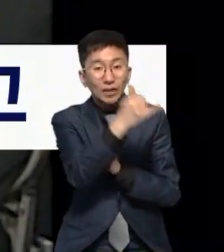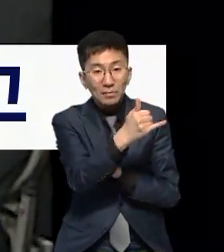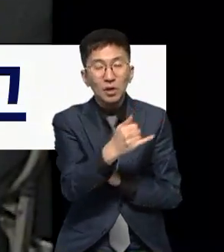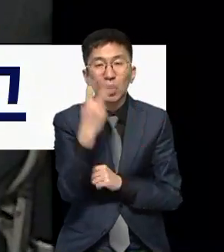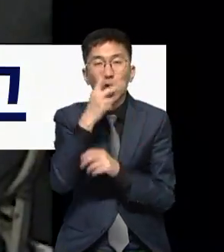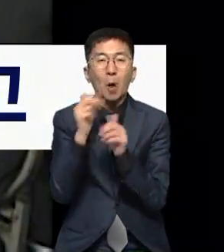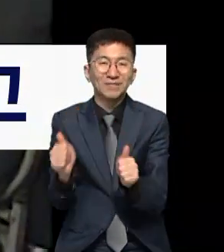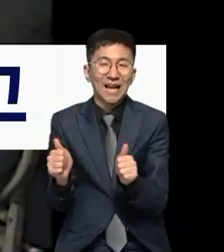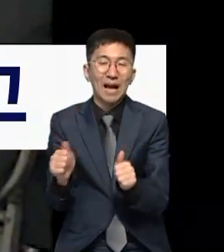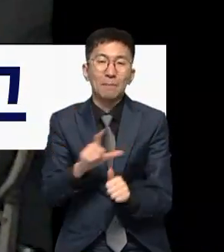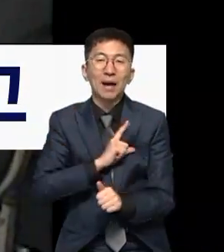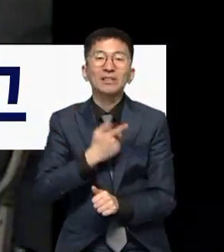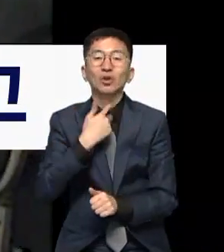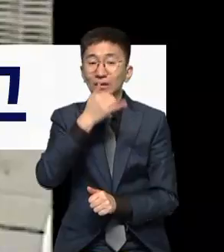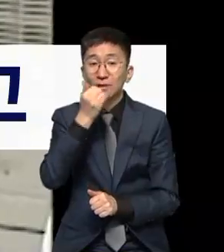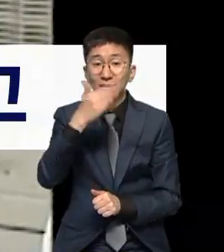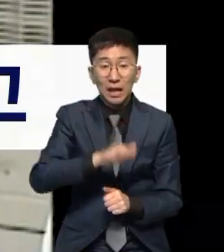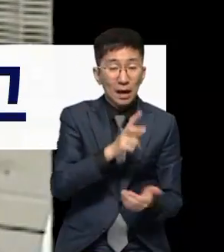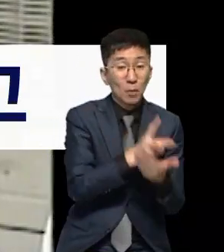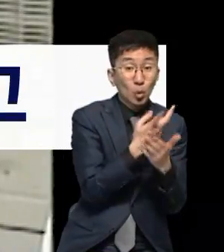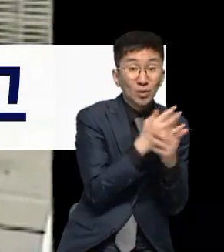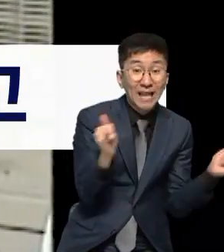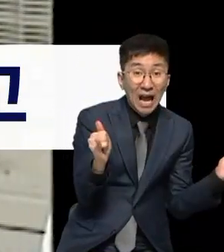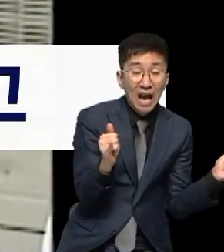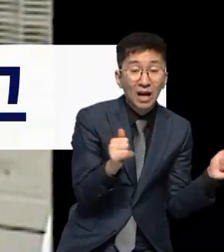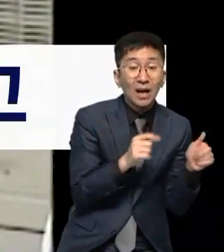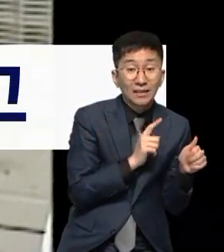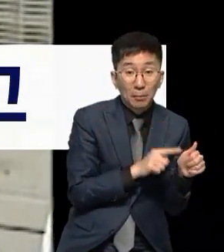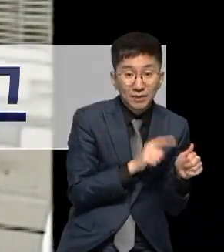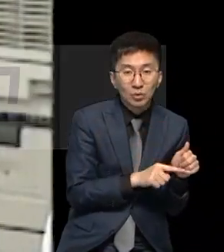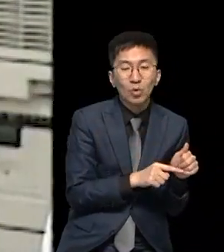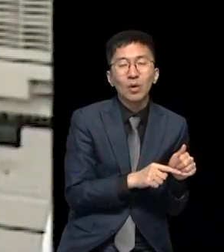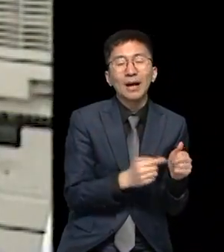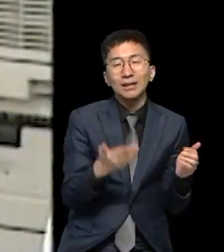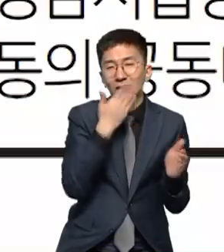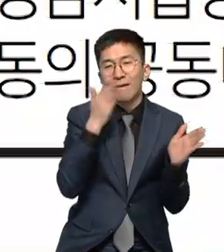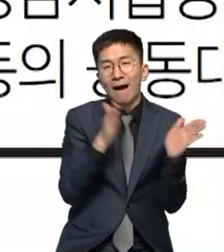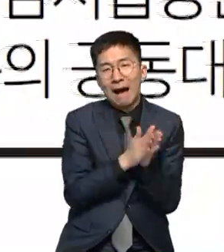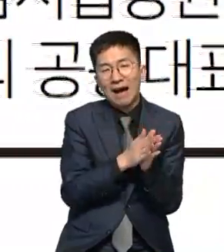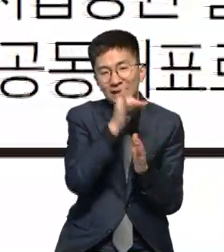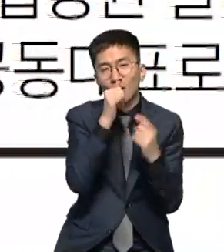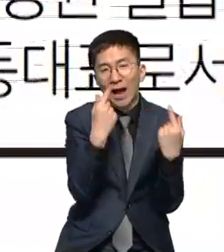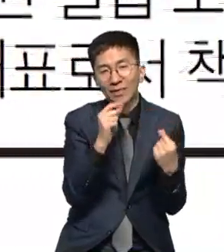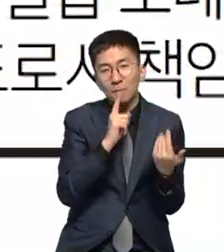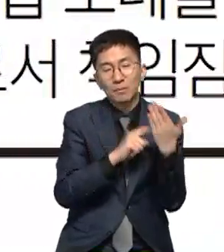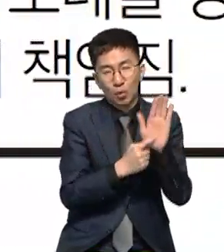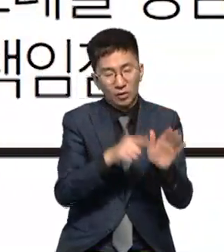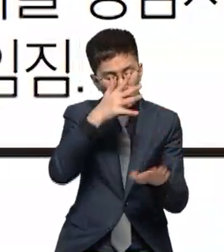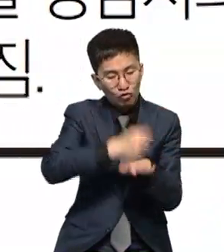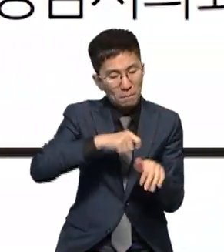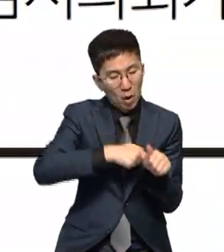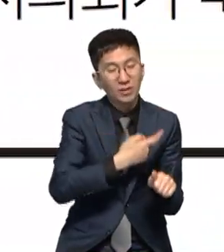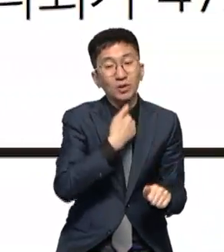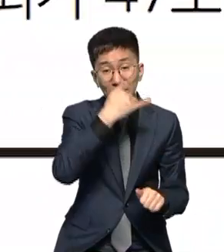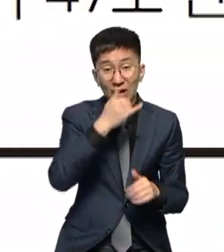변호사였던 이 후보도 공모한 혐의로 기소돼 유죄를 선고받았습니다. 그런데 이 후보 측이 소명서에 적은 내용이 논란이 됐습니다.